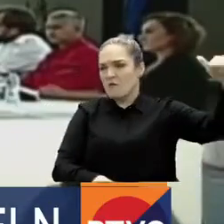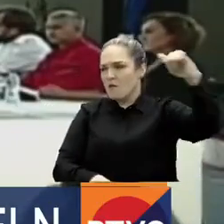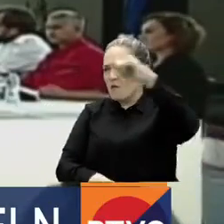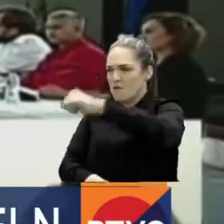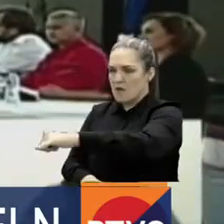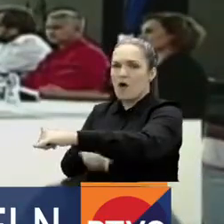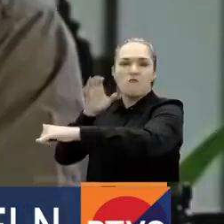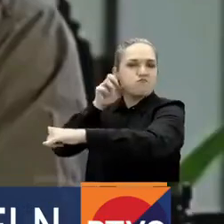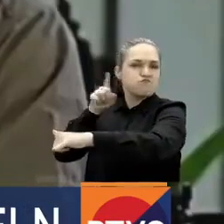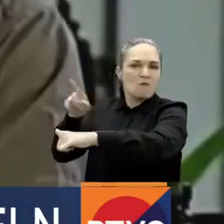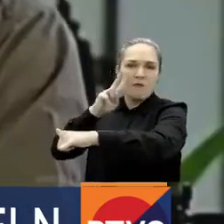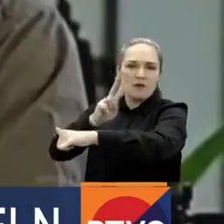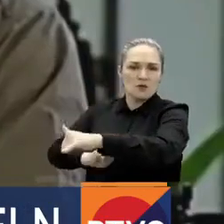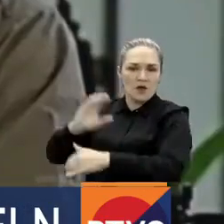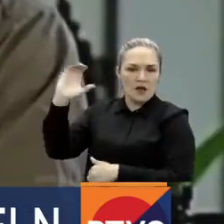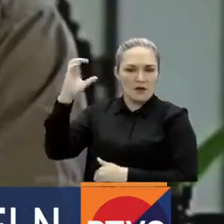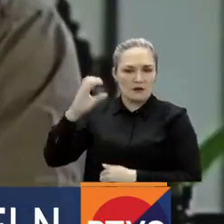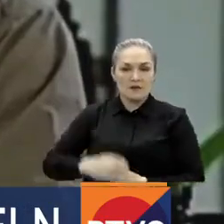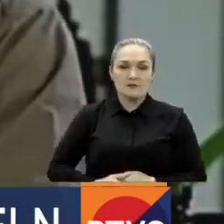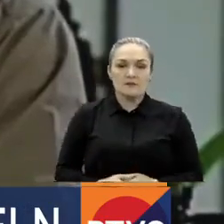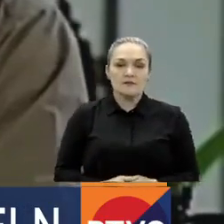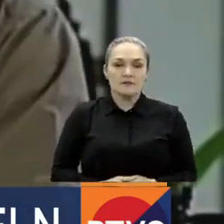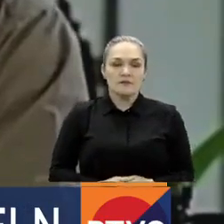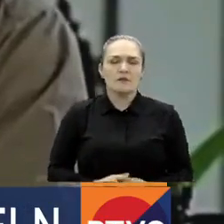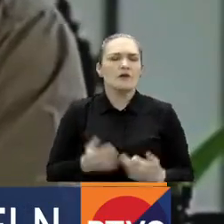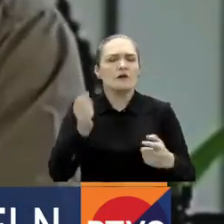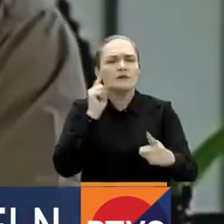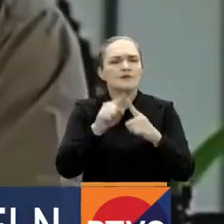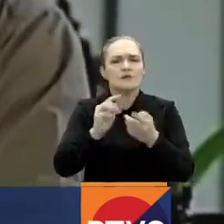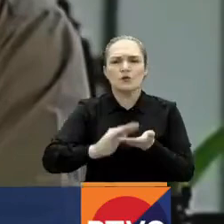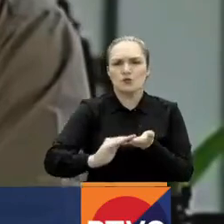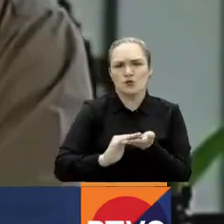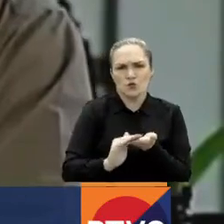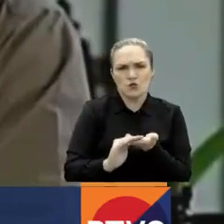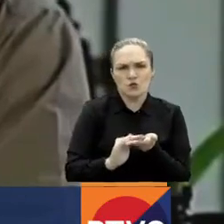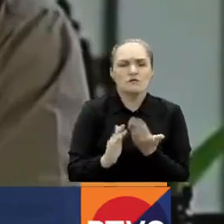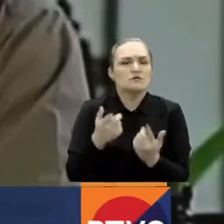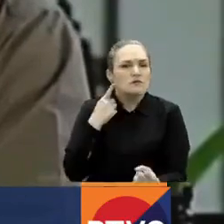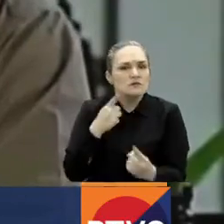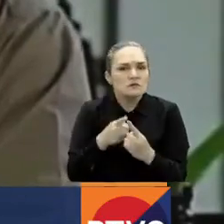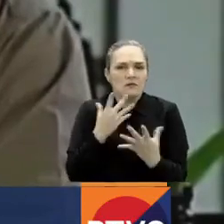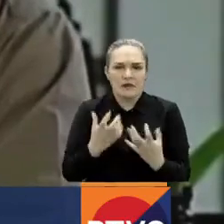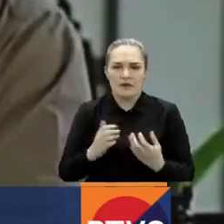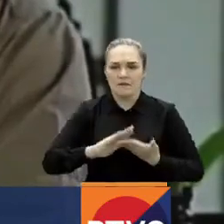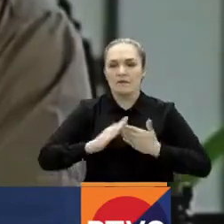VENEZUELA DESDE CUBA PARA